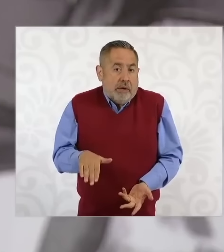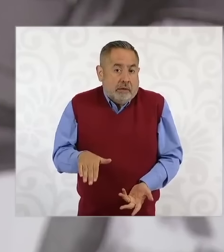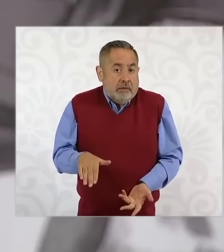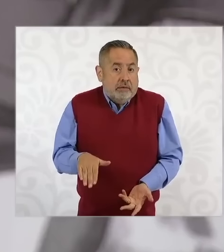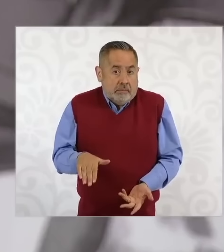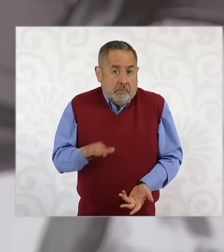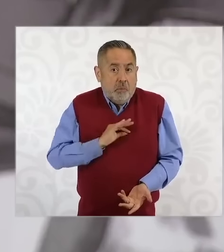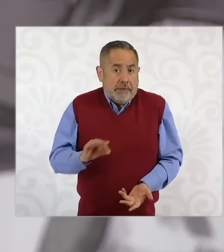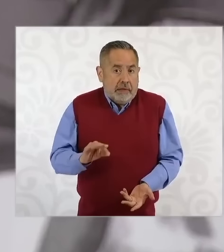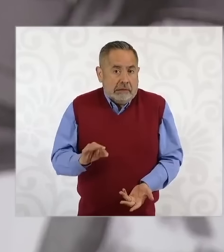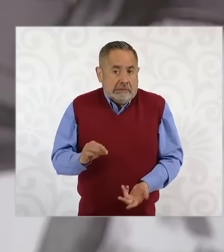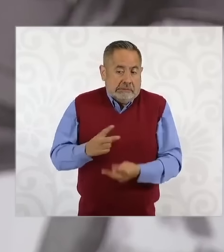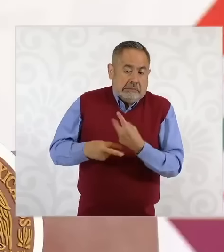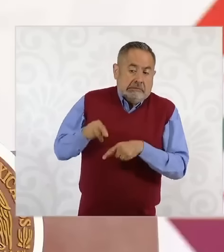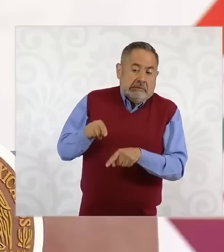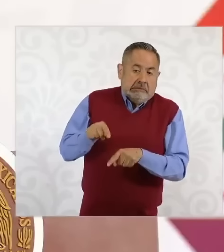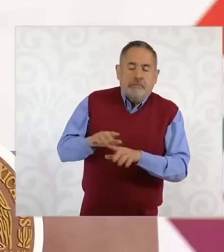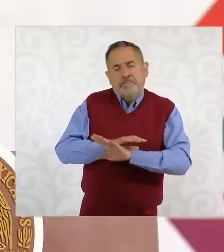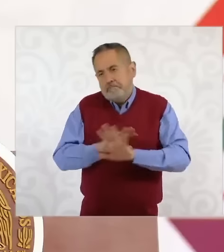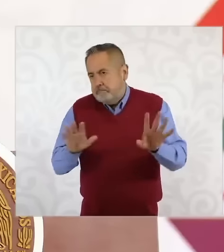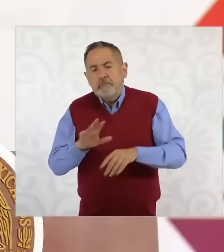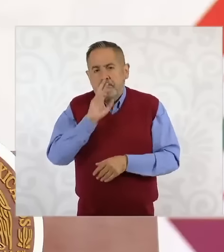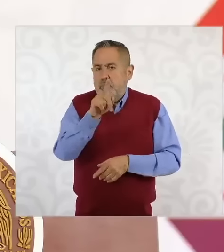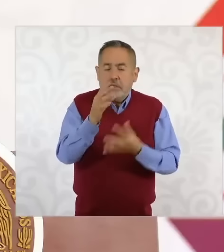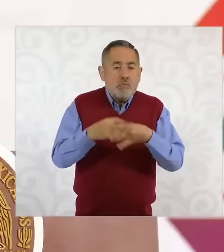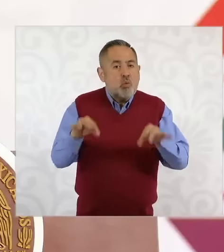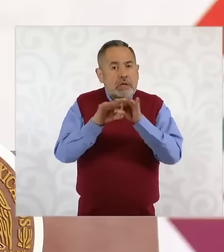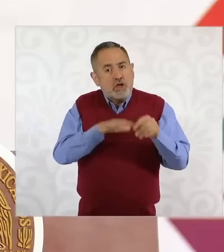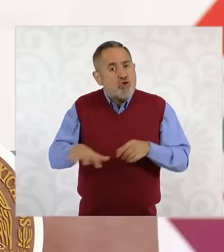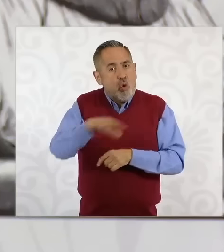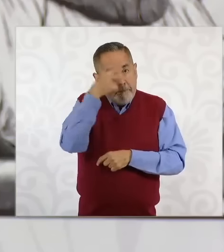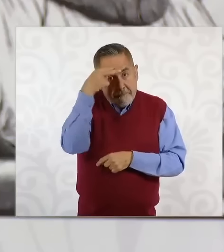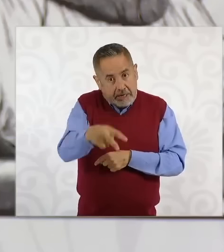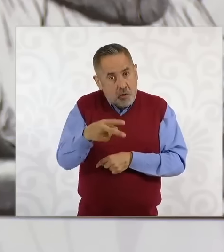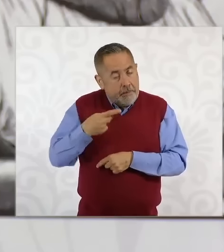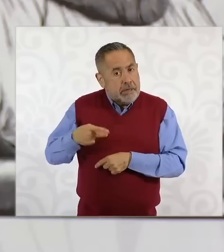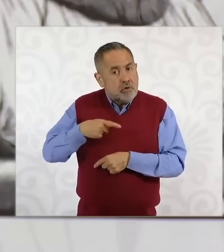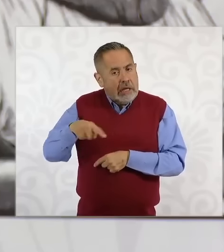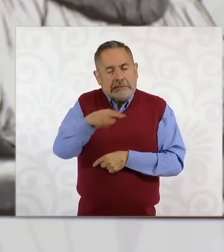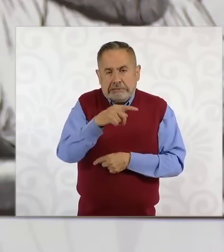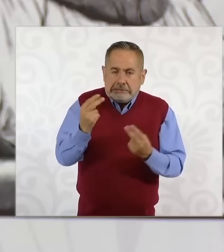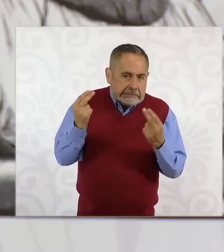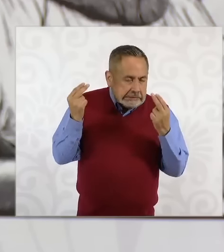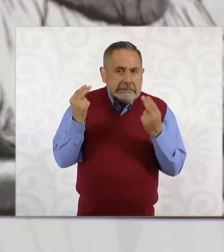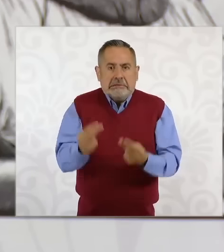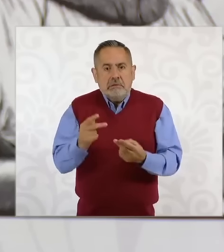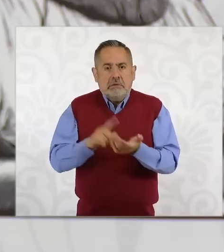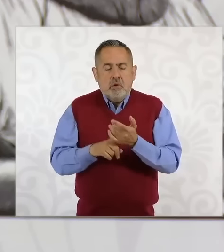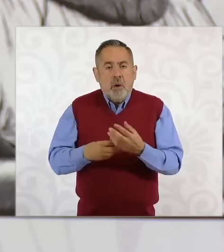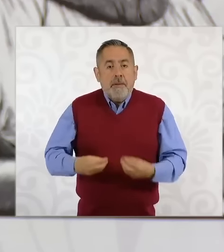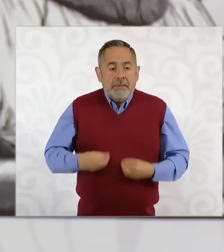Entonces es muy importante para todas y todos los mexicanos que tengamos un una vida no sedentaria.